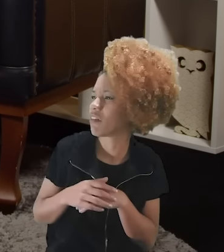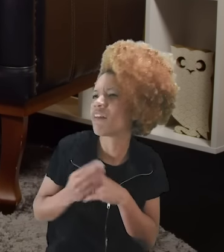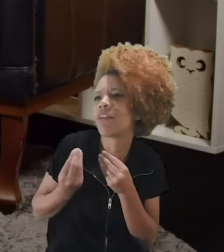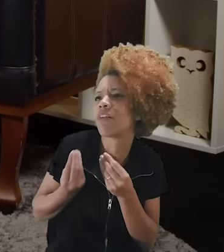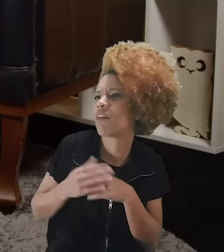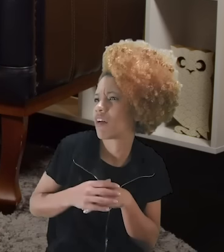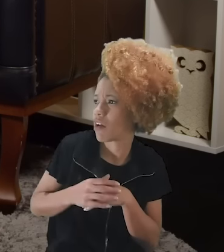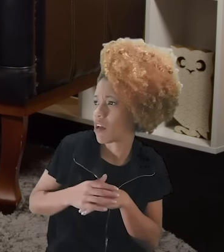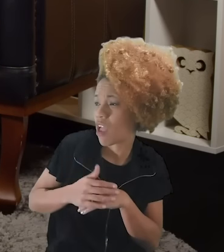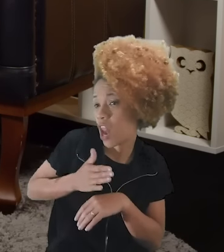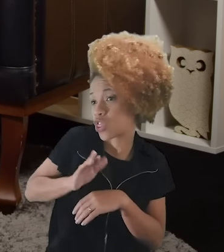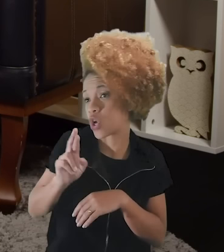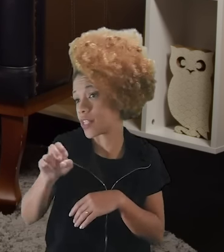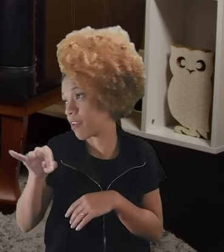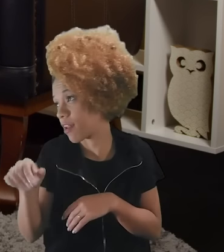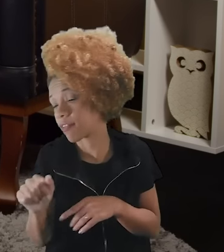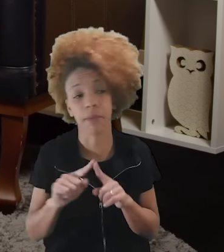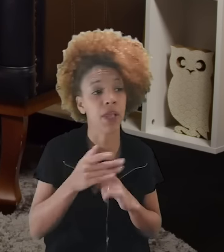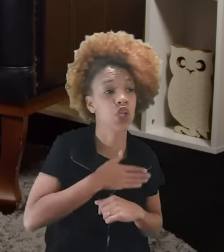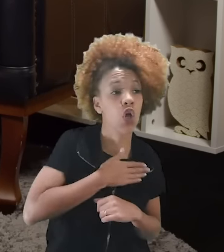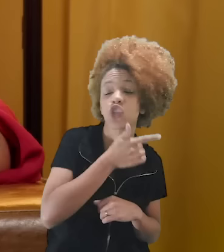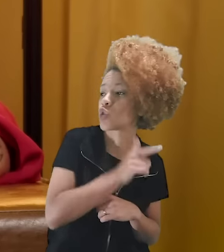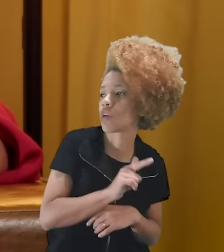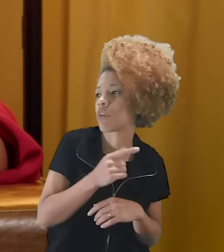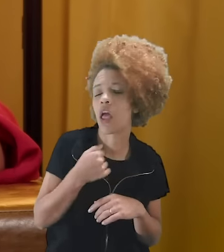nunca por mais que ela goste ela não gosta da Renata mas gosta do do fulano ela não vai no